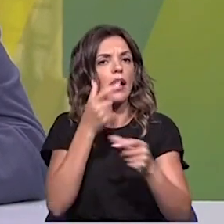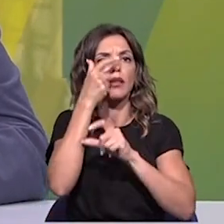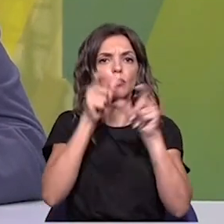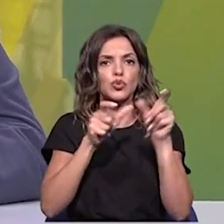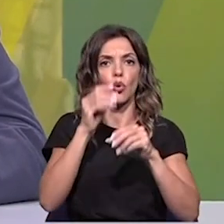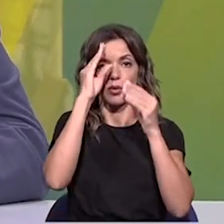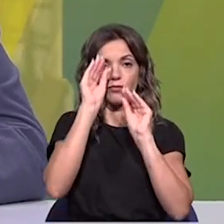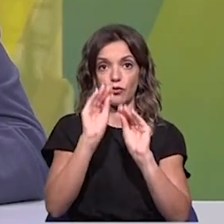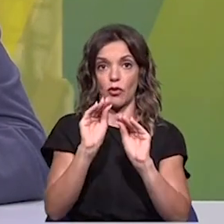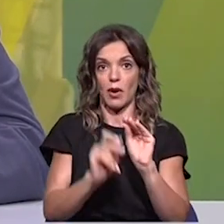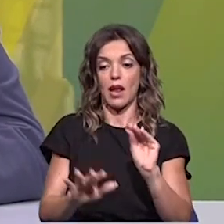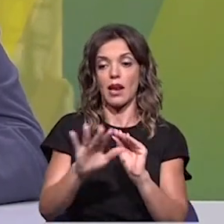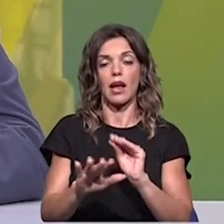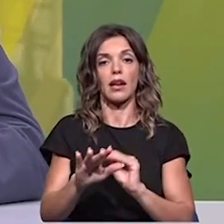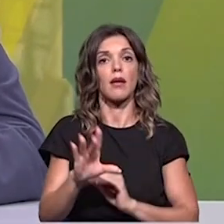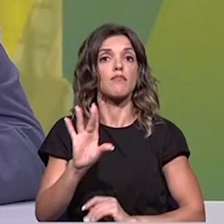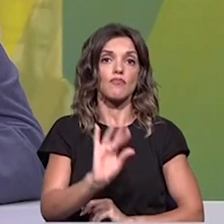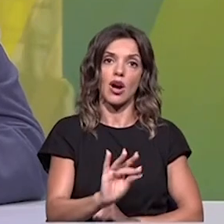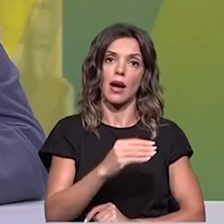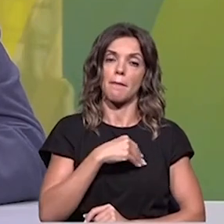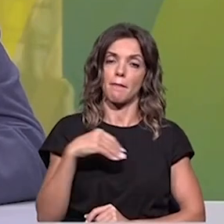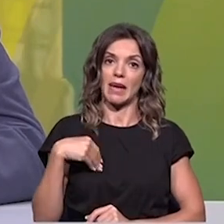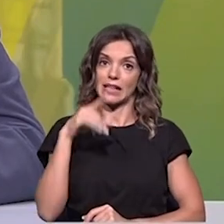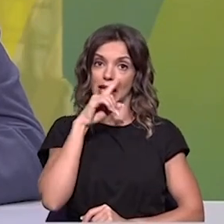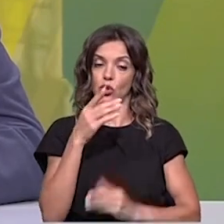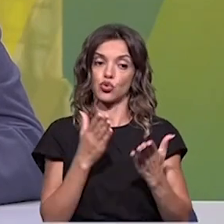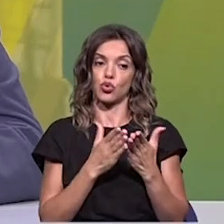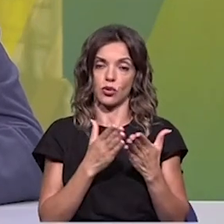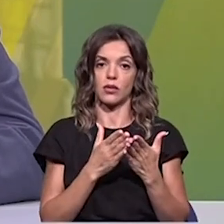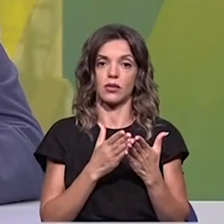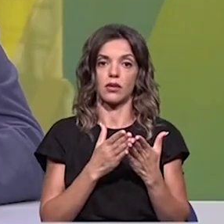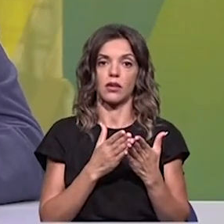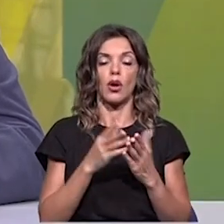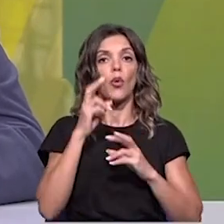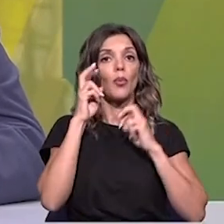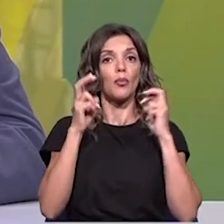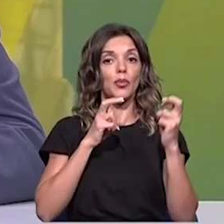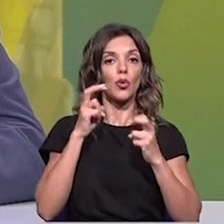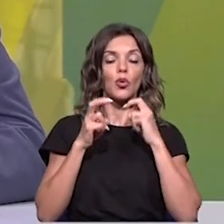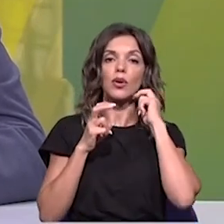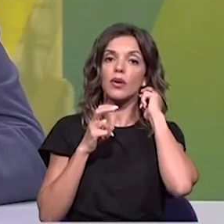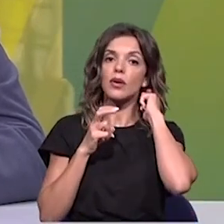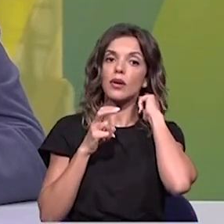A fixação dos médicos, principalmente aqueles que estudam e que procuram, no final desse estudo, ir para fora,